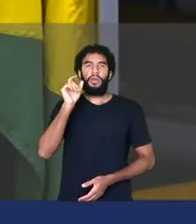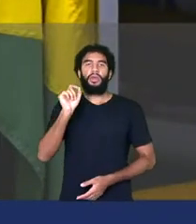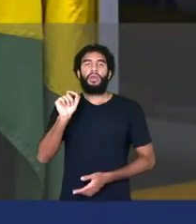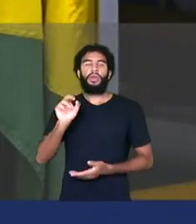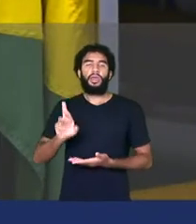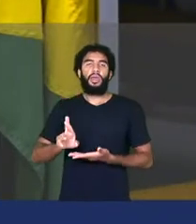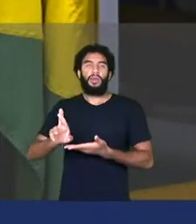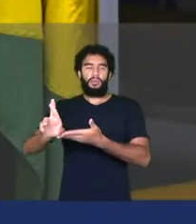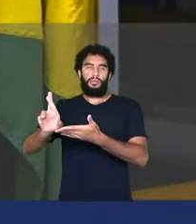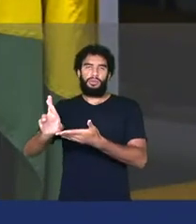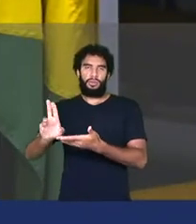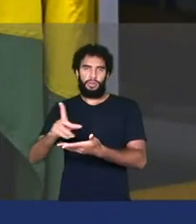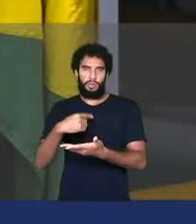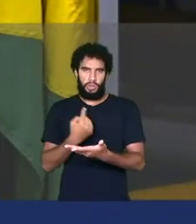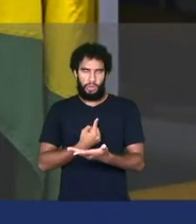NOS REPRESENTA E AÍ EU VOU ENTRAR NUMA OUTRA PARTE AQUI.